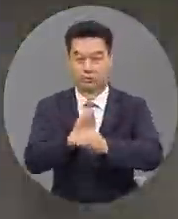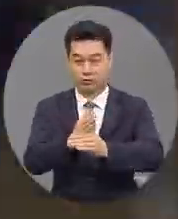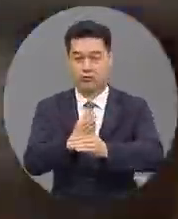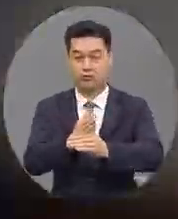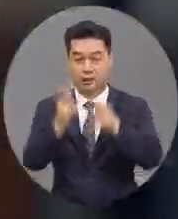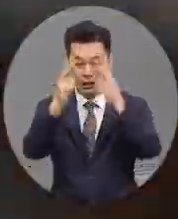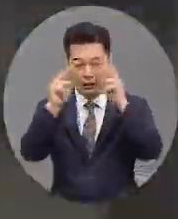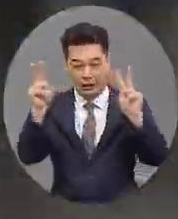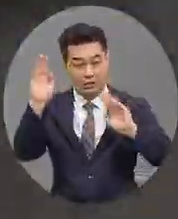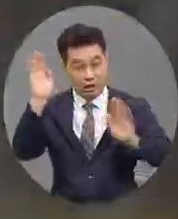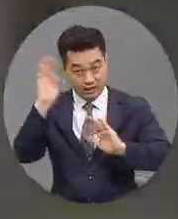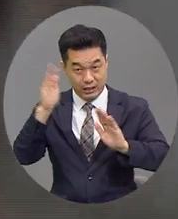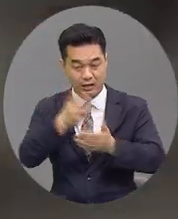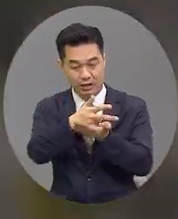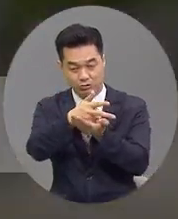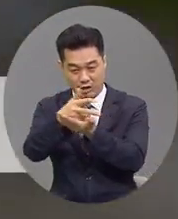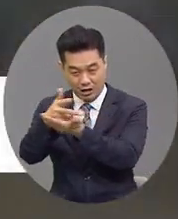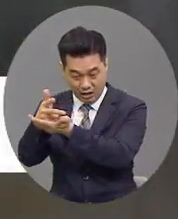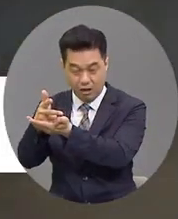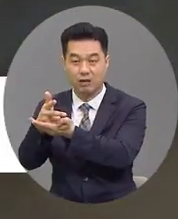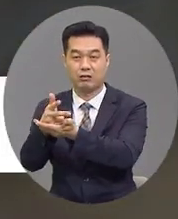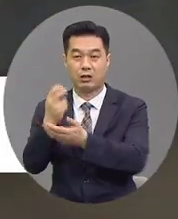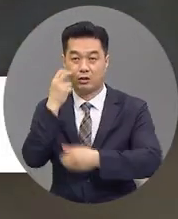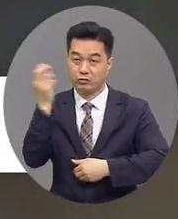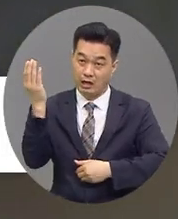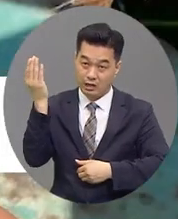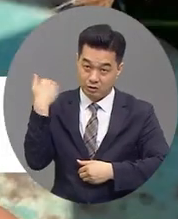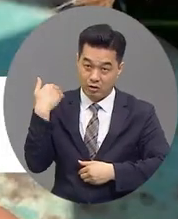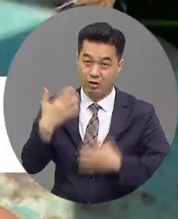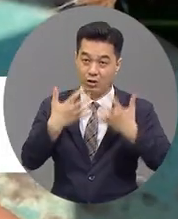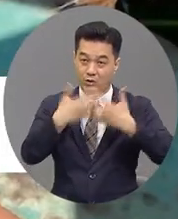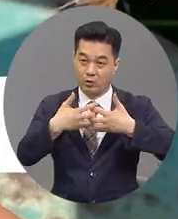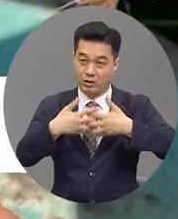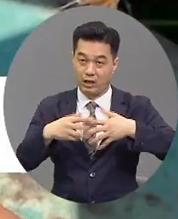(기자) 농가에서 현장 실습 중인 한국농수산대학교 2학년 학생이 촬영한